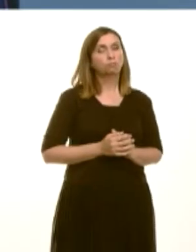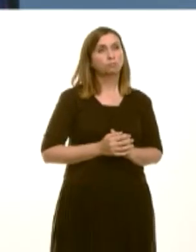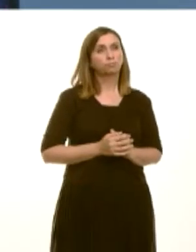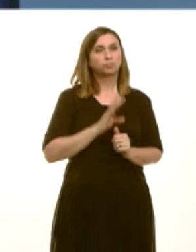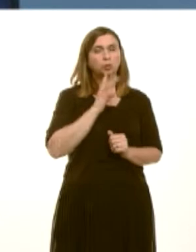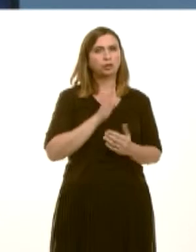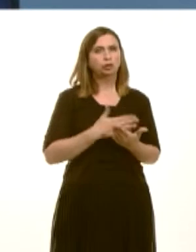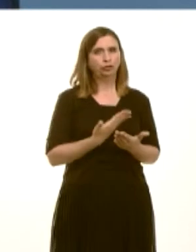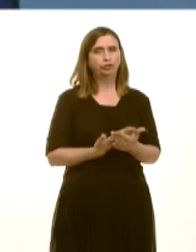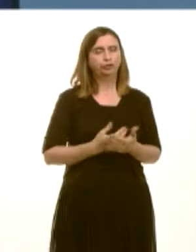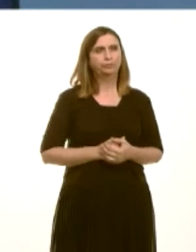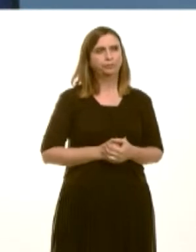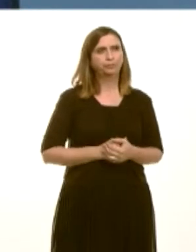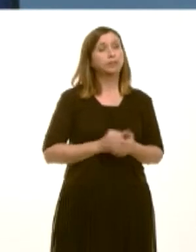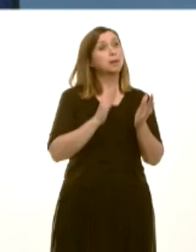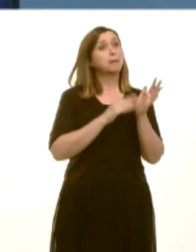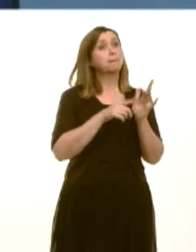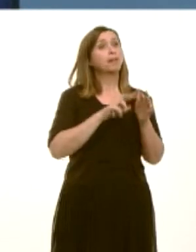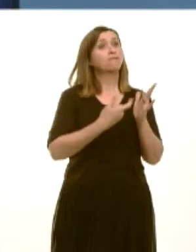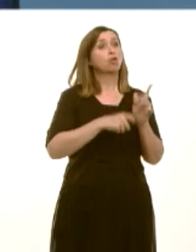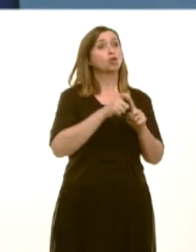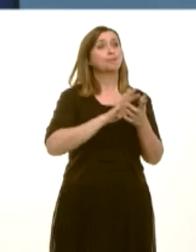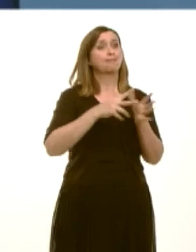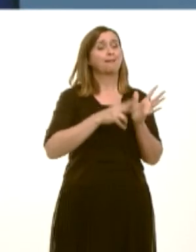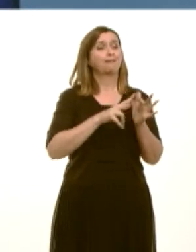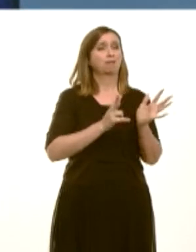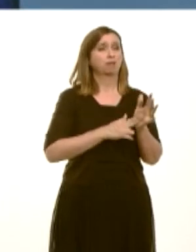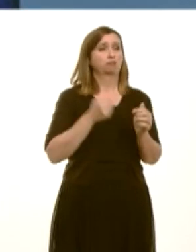Aberdaugleddau, yn fy etholaeth i, mewn angen difrifol am welliannau; yn wir, maeín portreadu